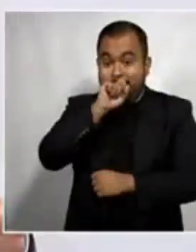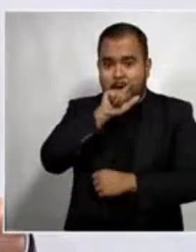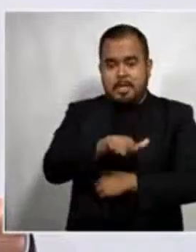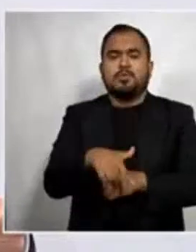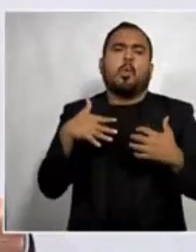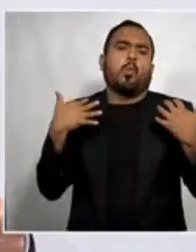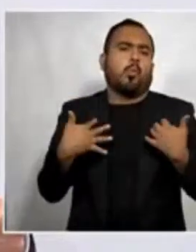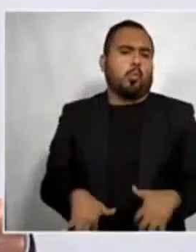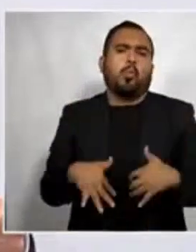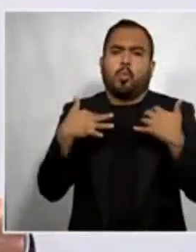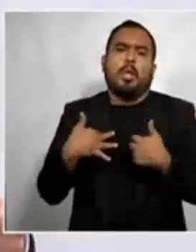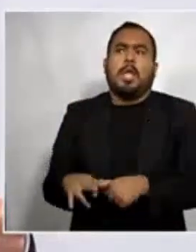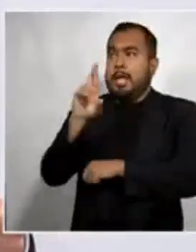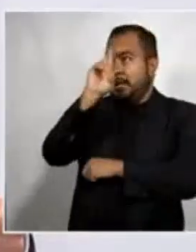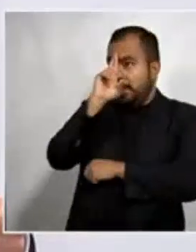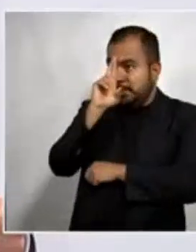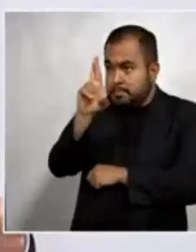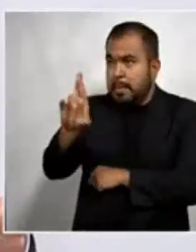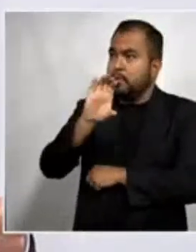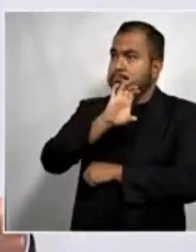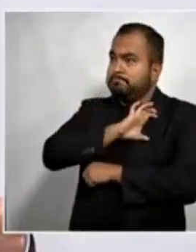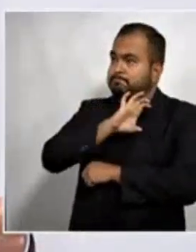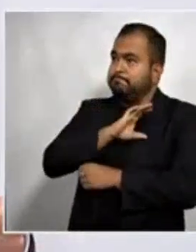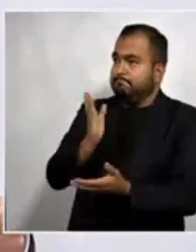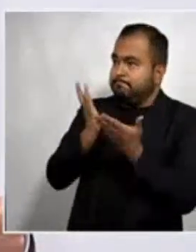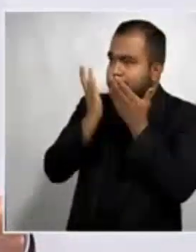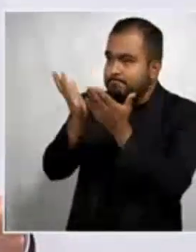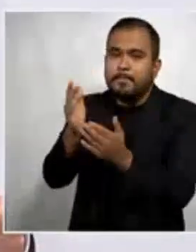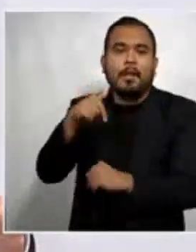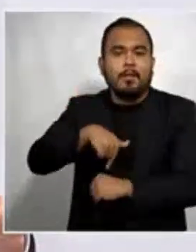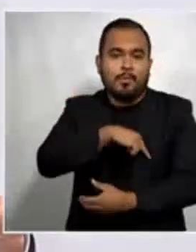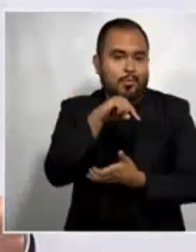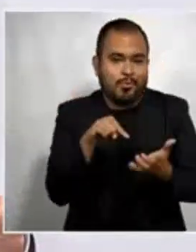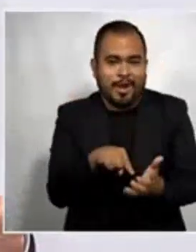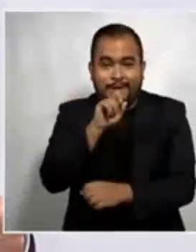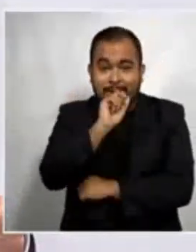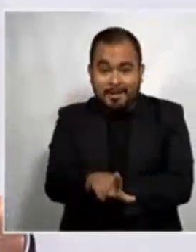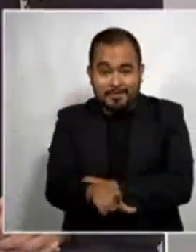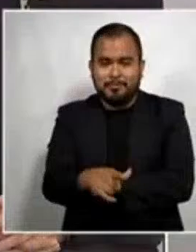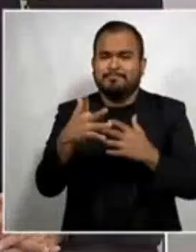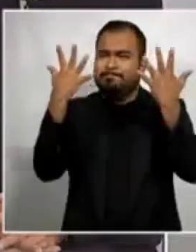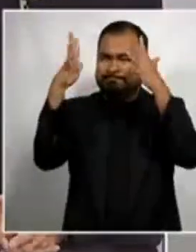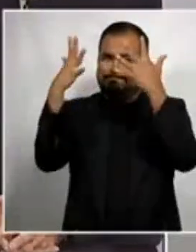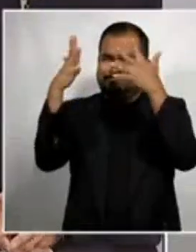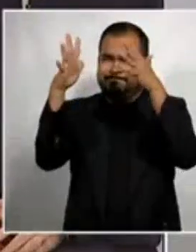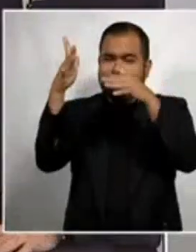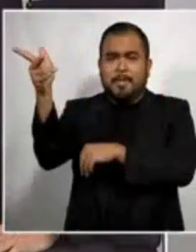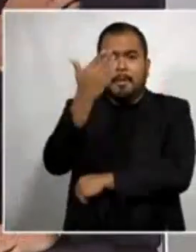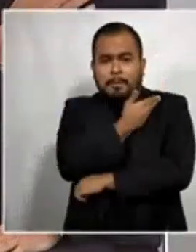quiere tanto que es Jalisco. Un aplauso a la presidenta de bienvenida, por favor.